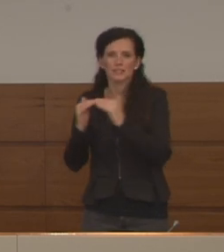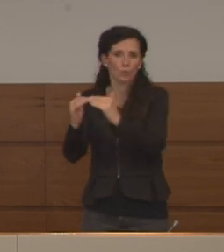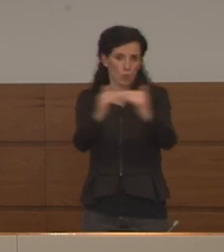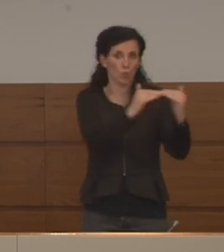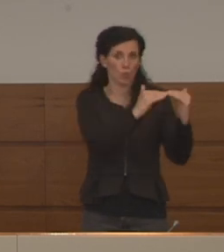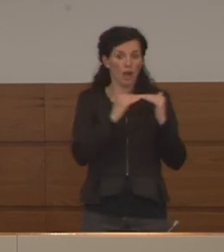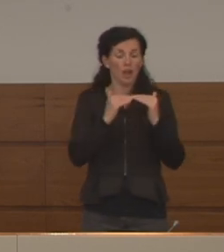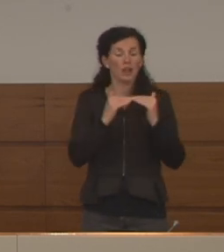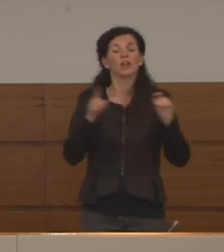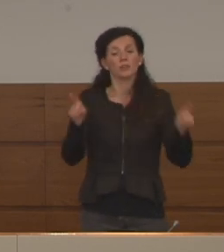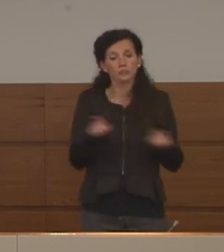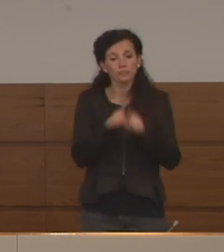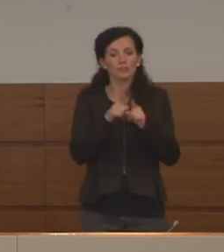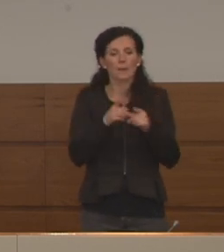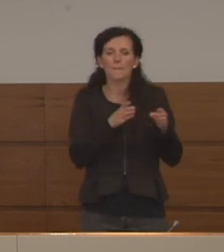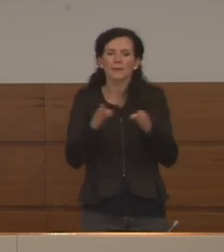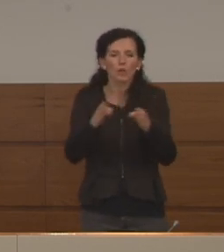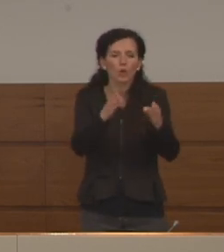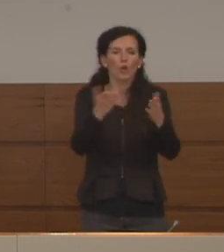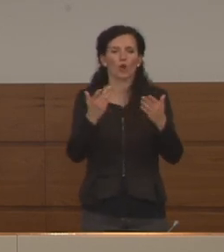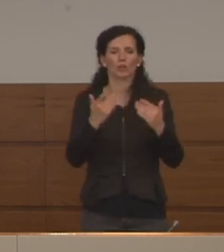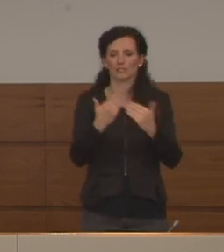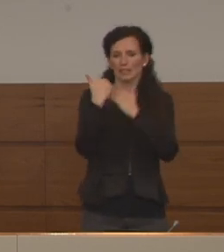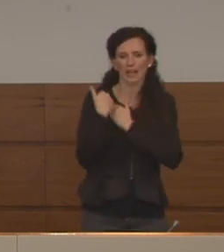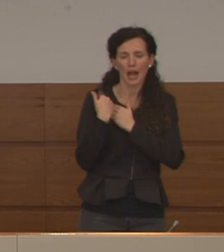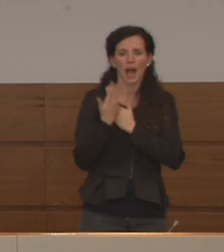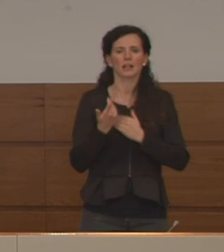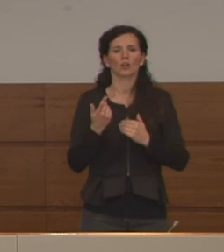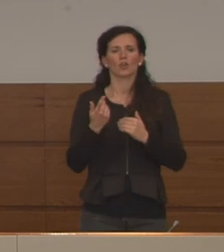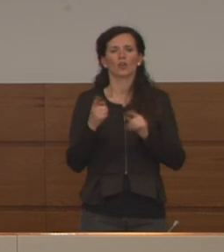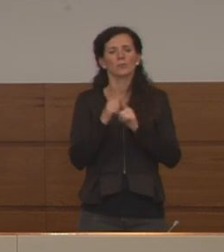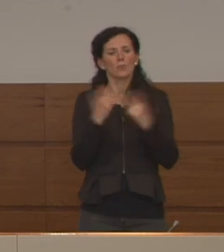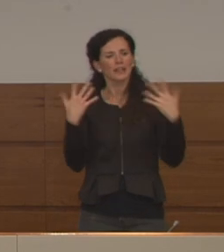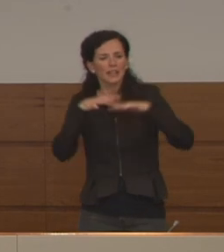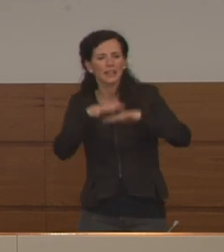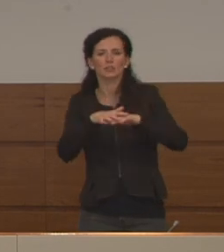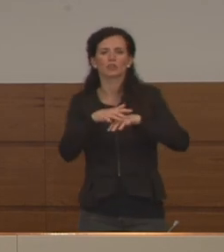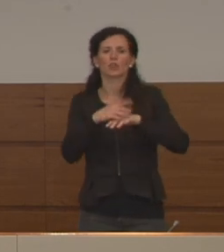di presa in carico, di integrazione socio sanitaria, di comprensione che una